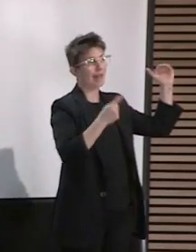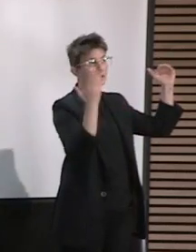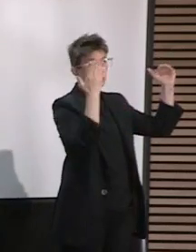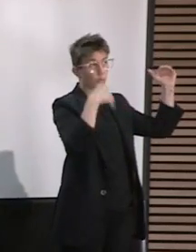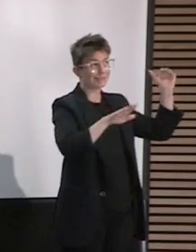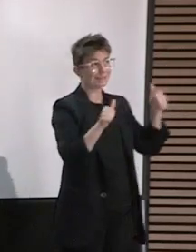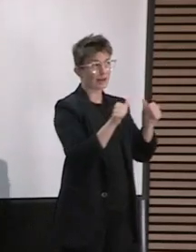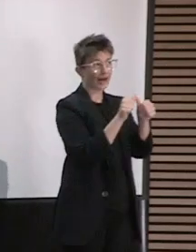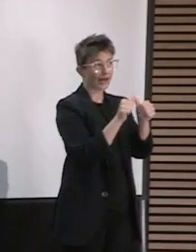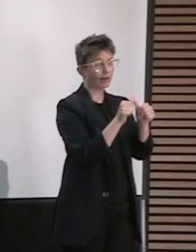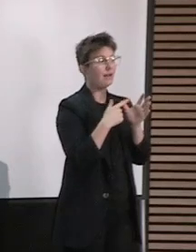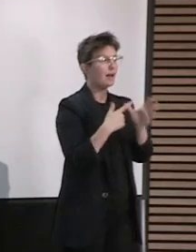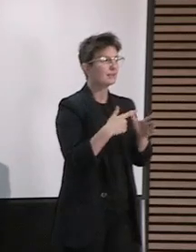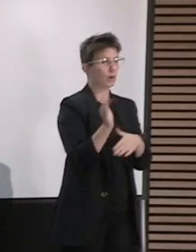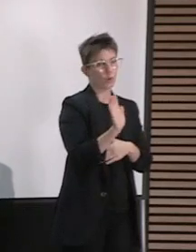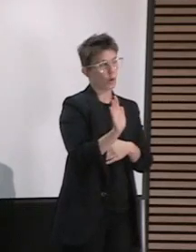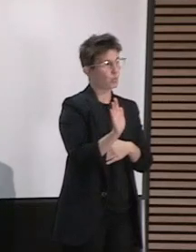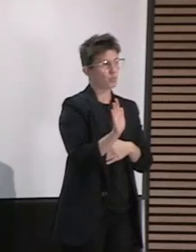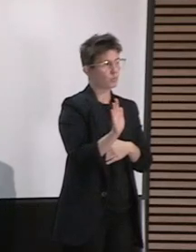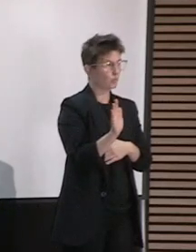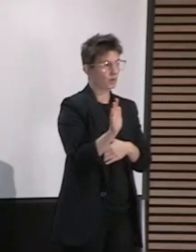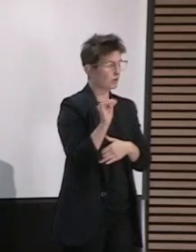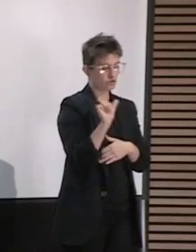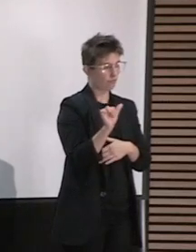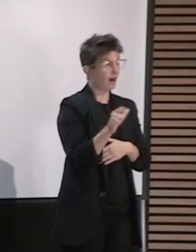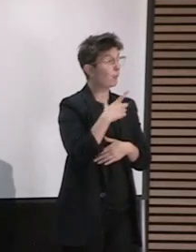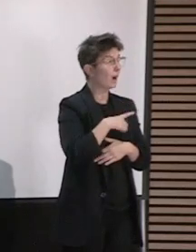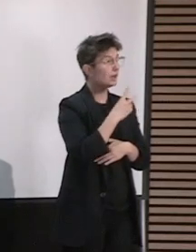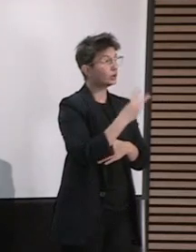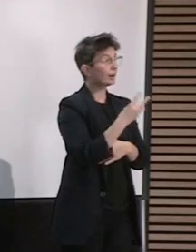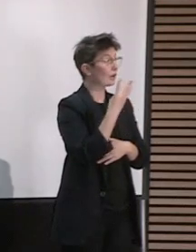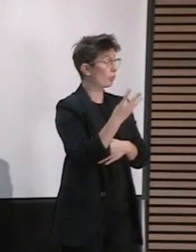tmatanui i Taranaki mai i to Kwanatanga. Tmata, ko te mea